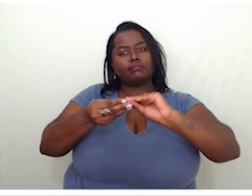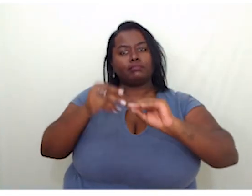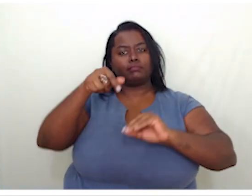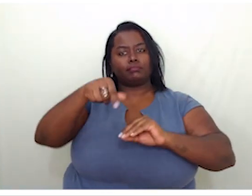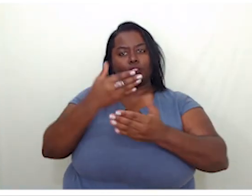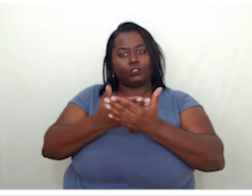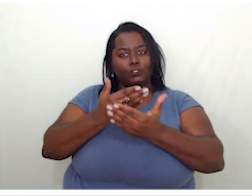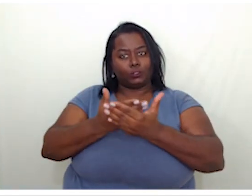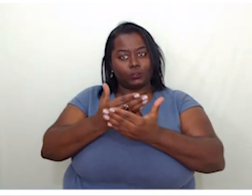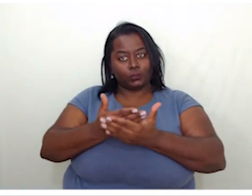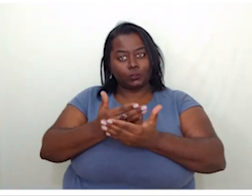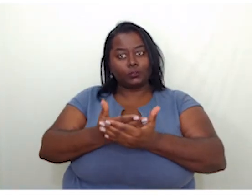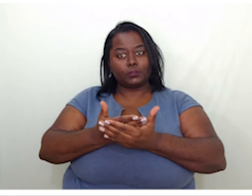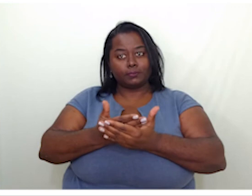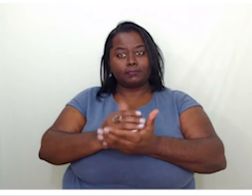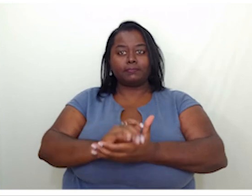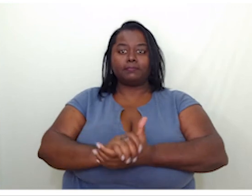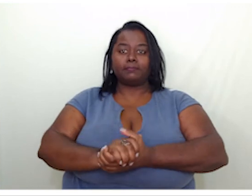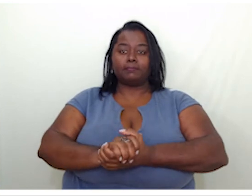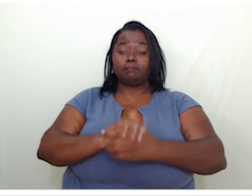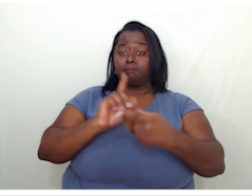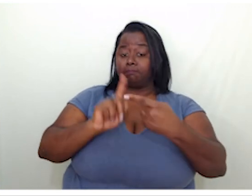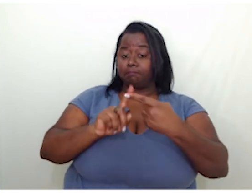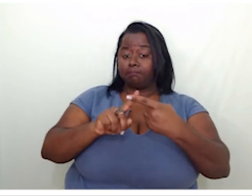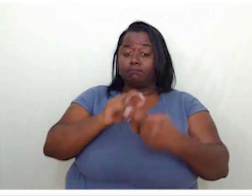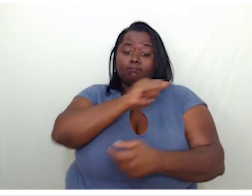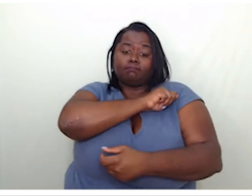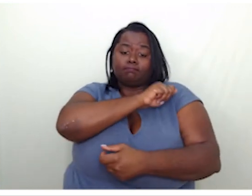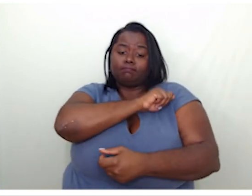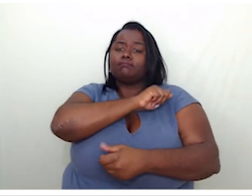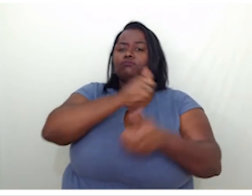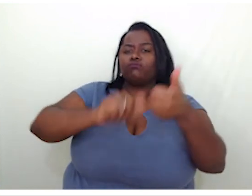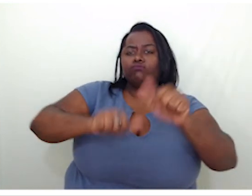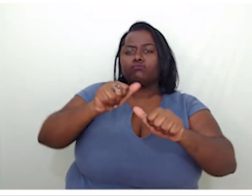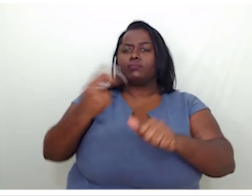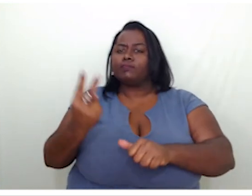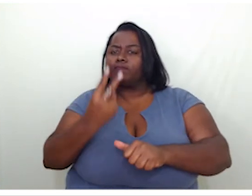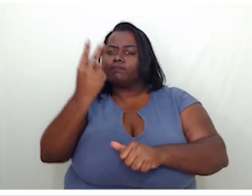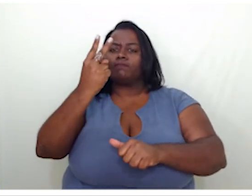y como es decidido en el grupo de pares, por eso los pares son muy importantes.